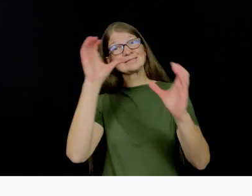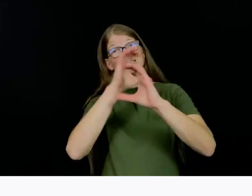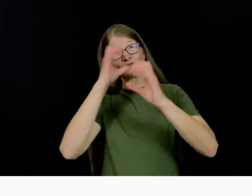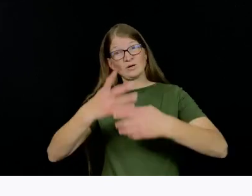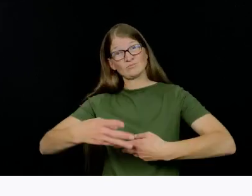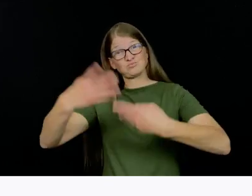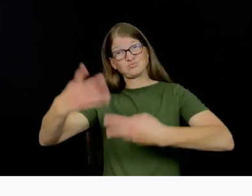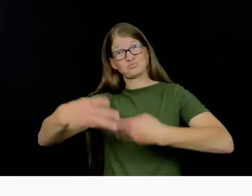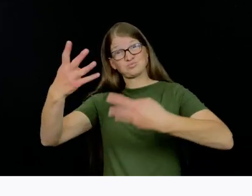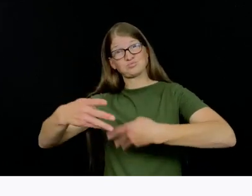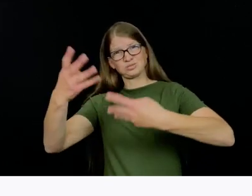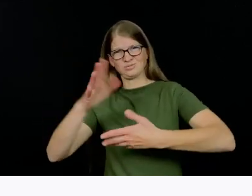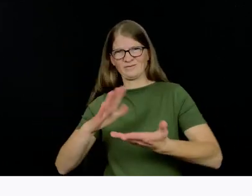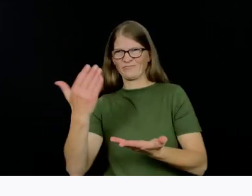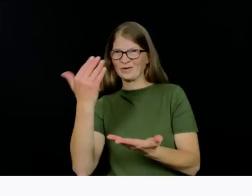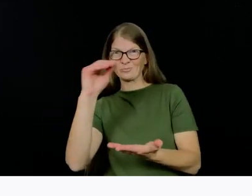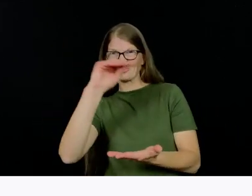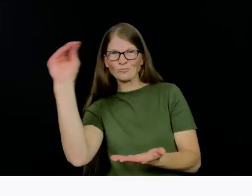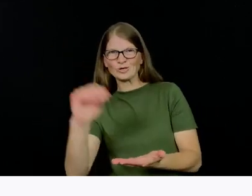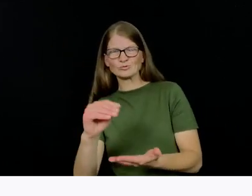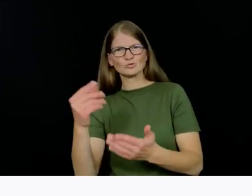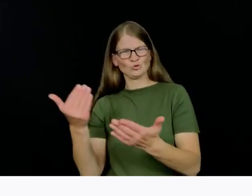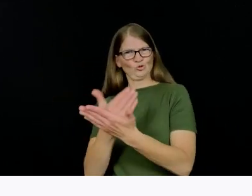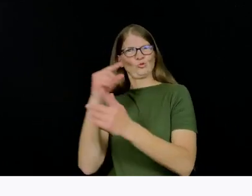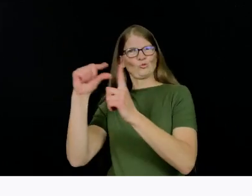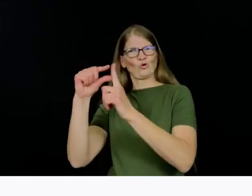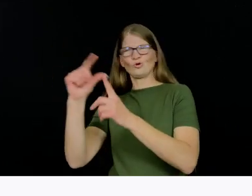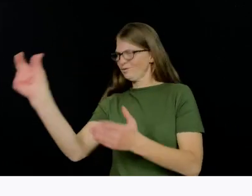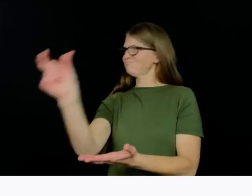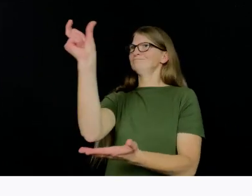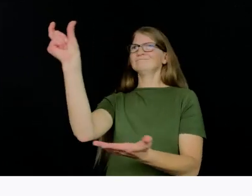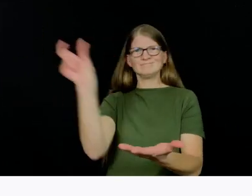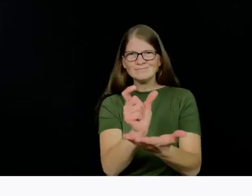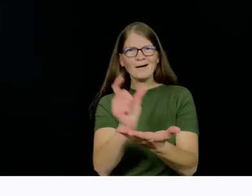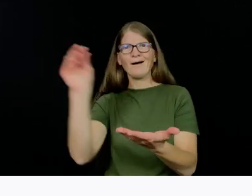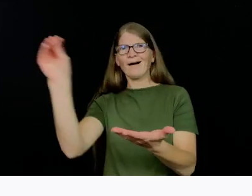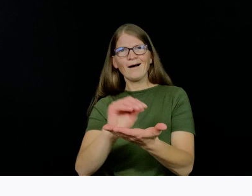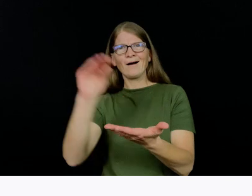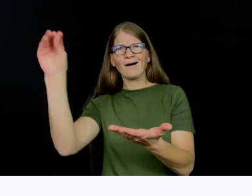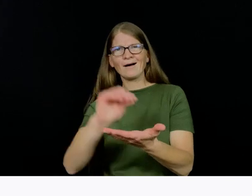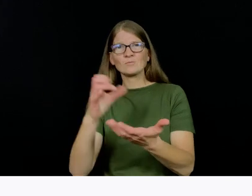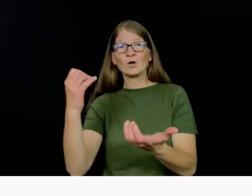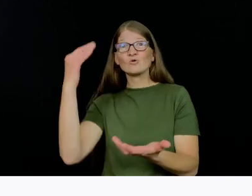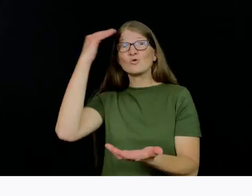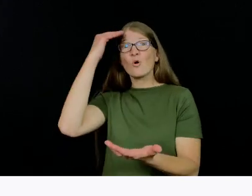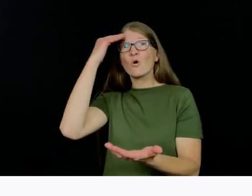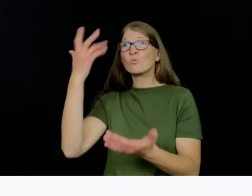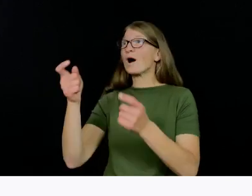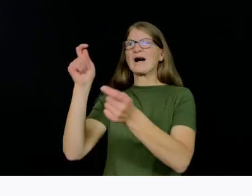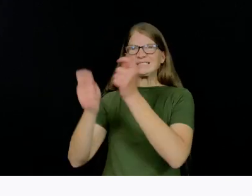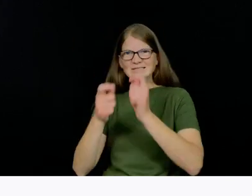عبارة عن أسئلة لم نرى مثلها من قبل ولحل احتياجات هذه المعلومات نقوم باستمرار باستكشاف تقنيات جديدة